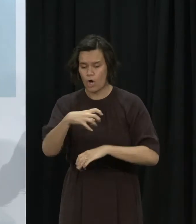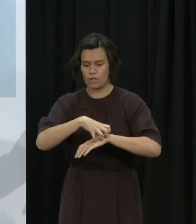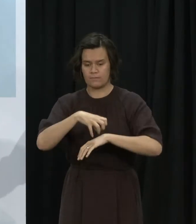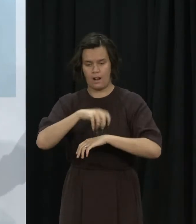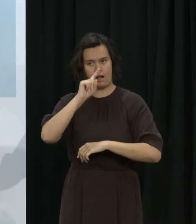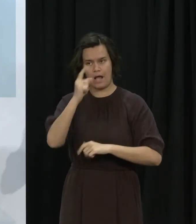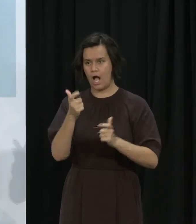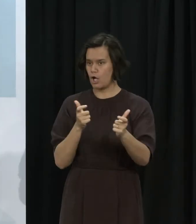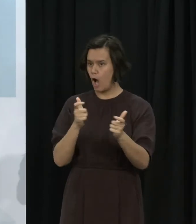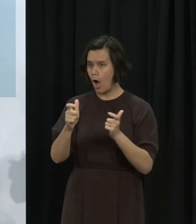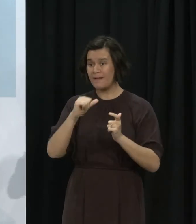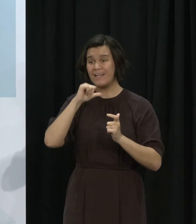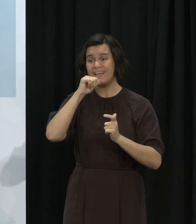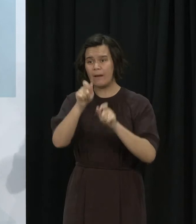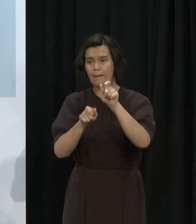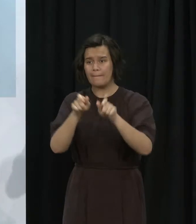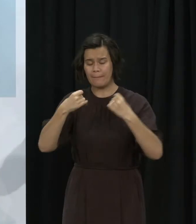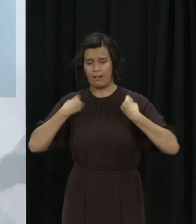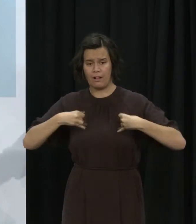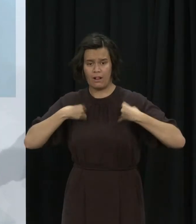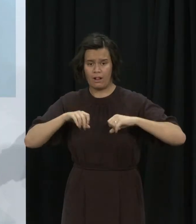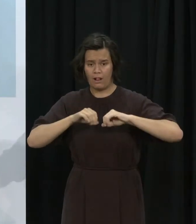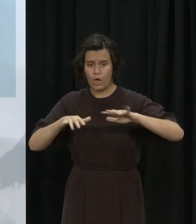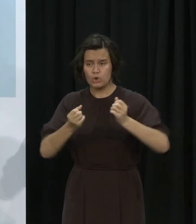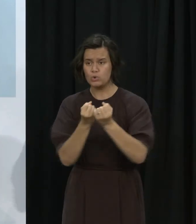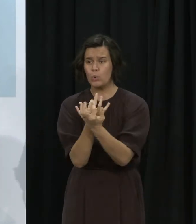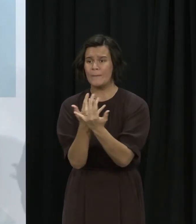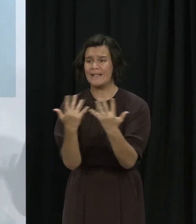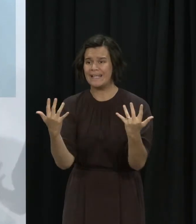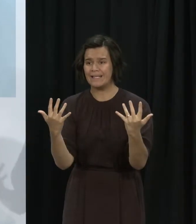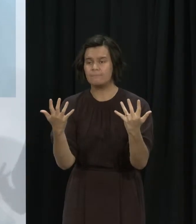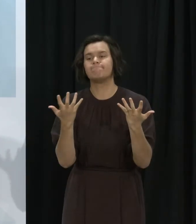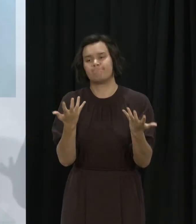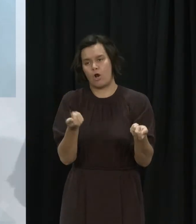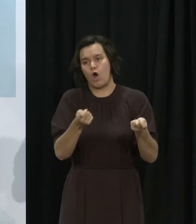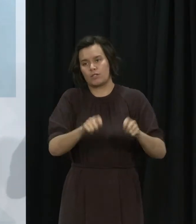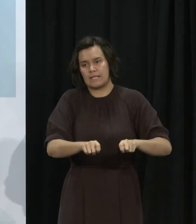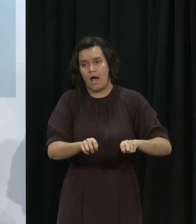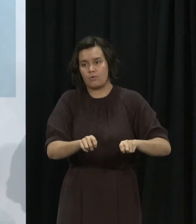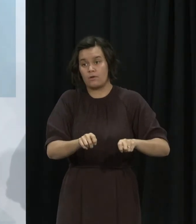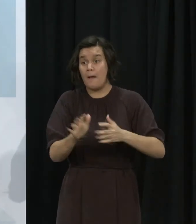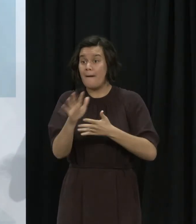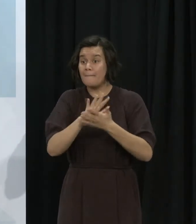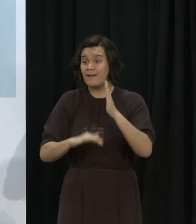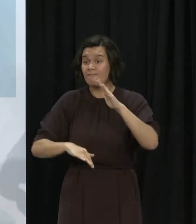ta matou hiahia ki te neke ki nga kati engari mena ko tera